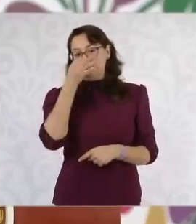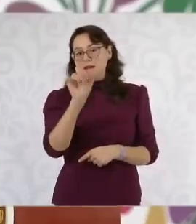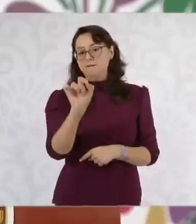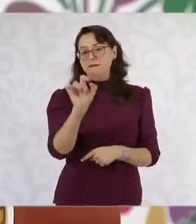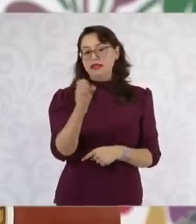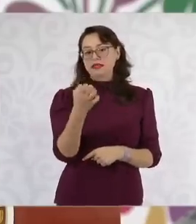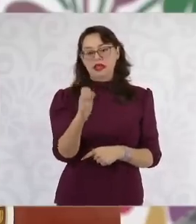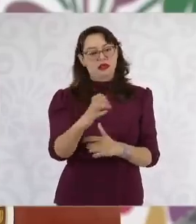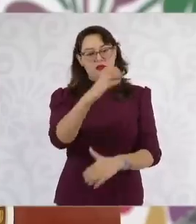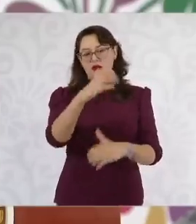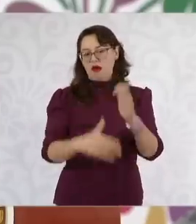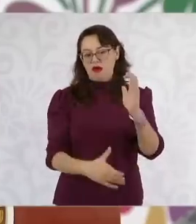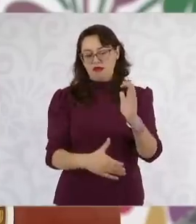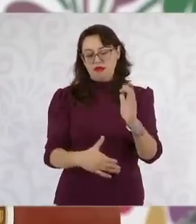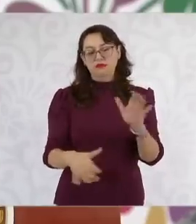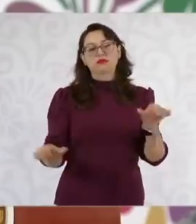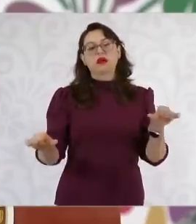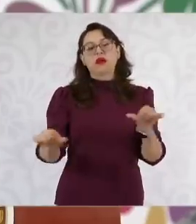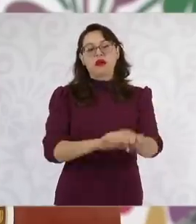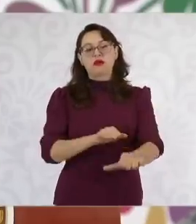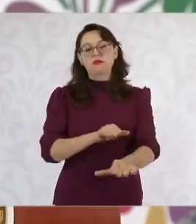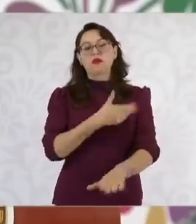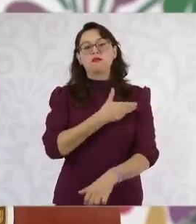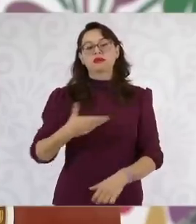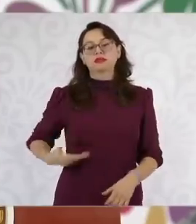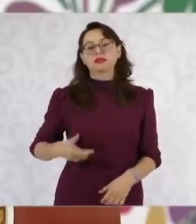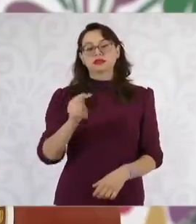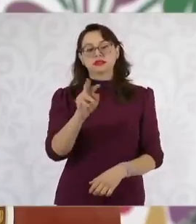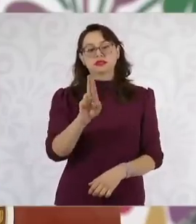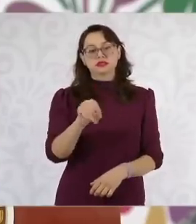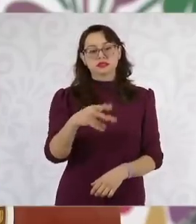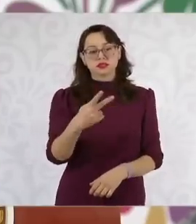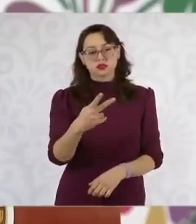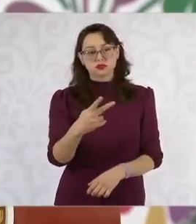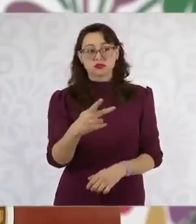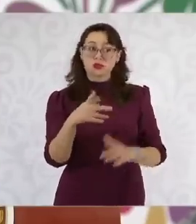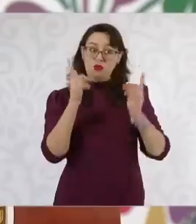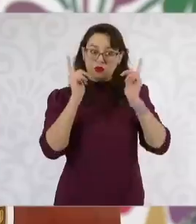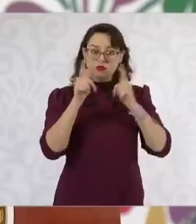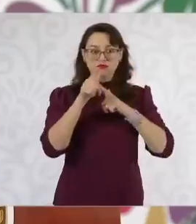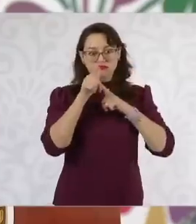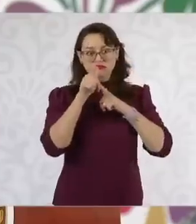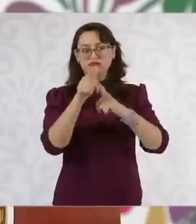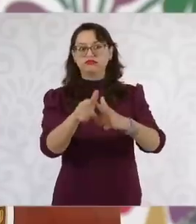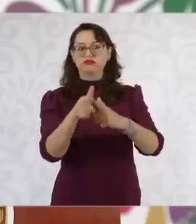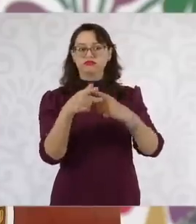presidente Trump Nuestro objetivo es seguir teniendo estas reuniones porque así como ellos